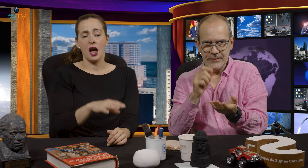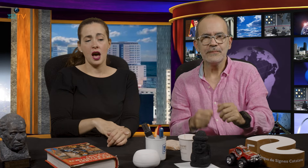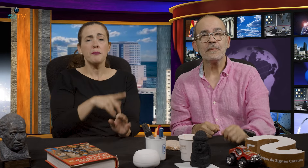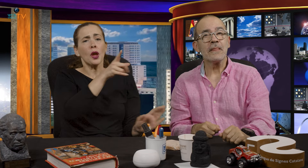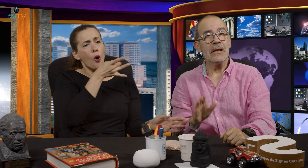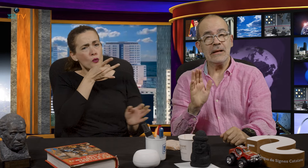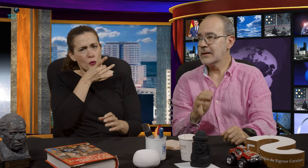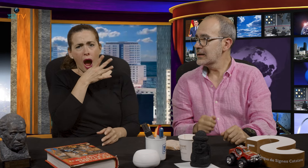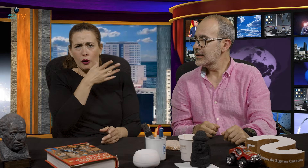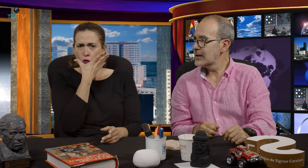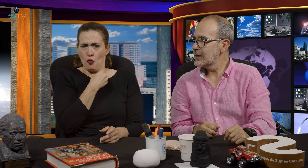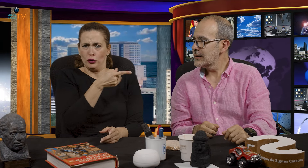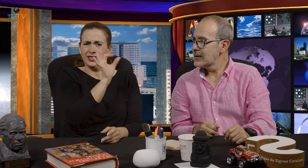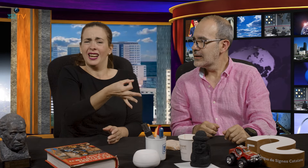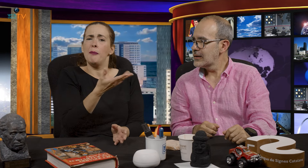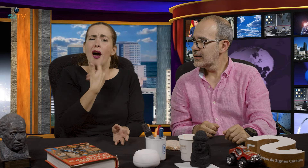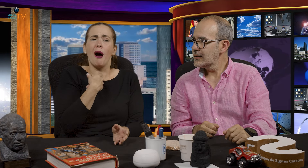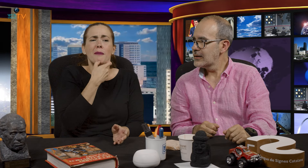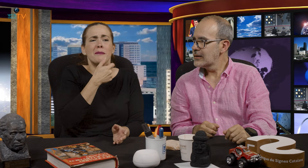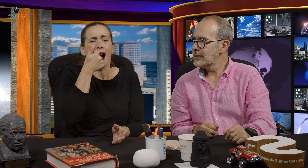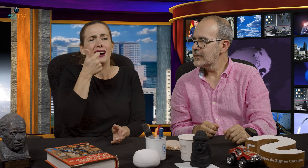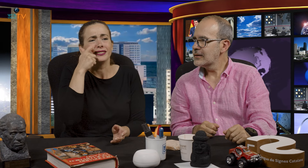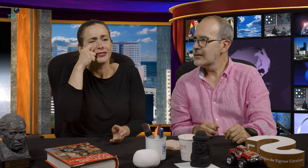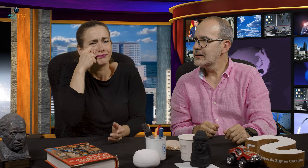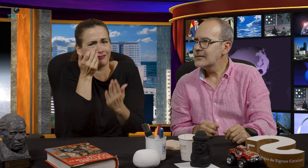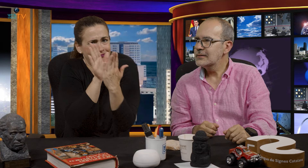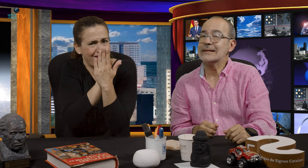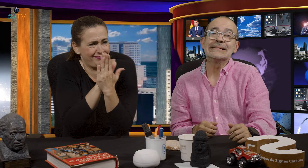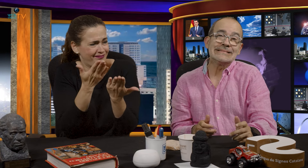Ah...la cafetería es muy bonita, sí, sin embargo, yo prefiero el trato humano